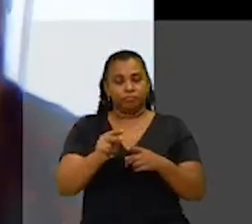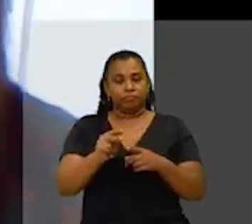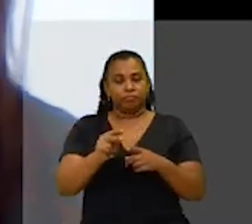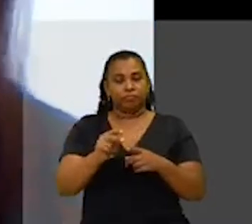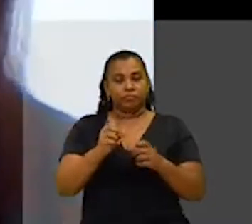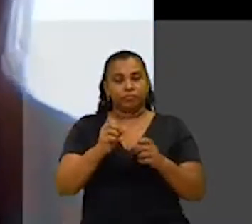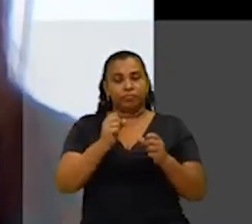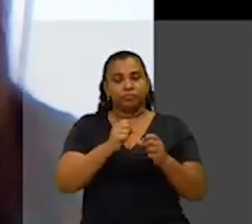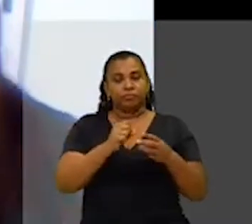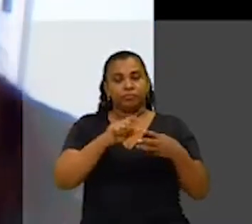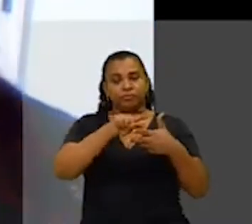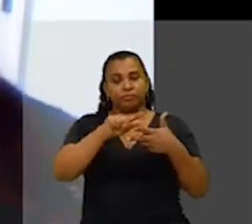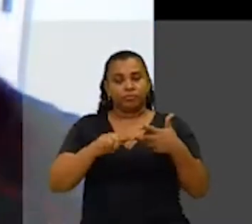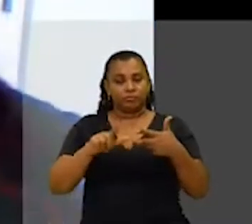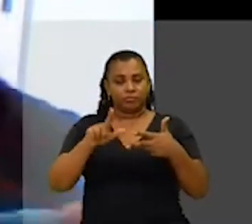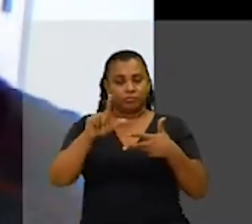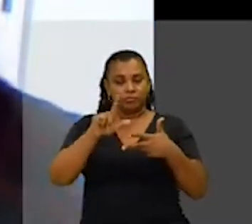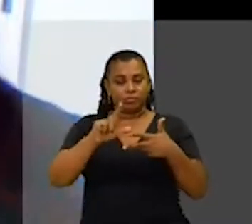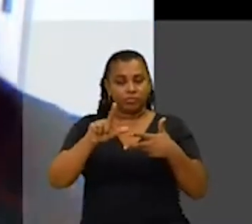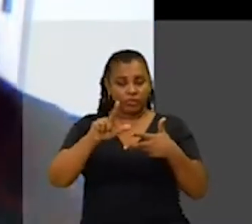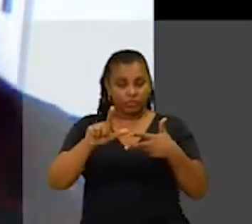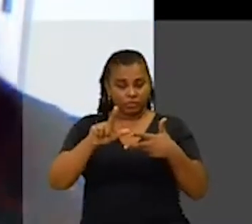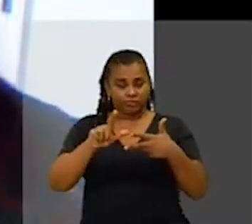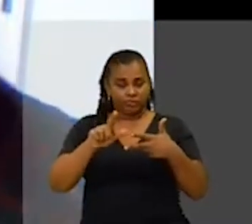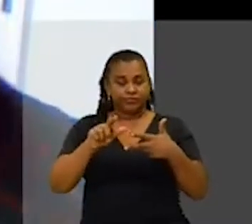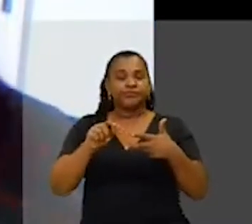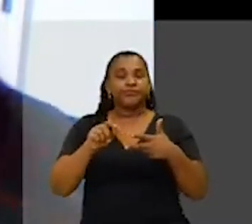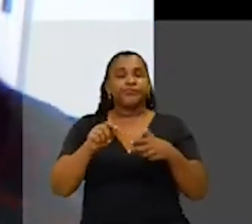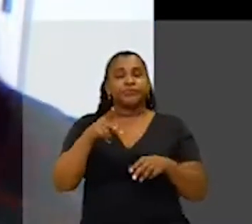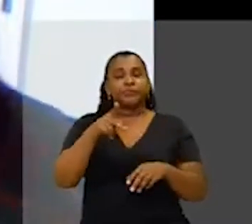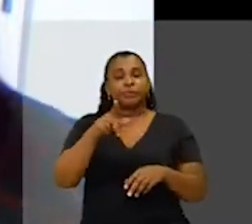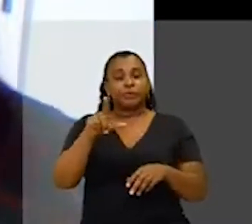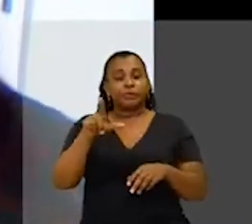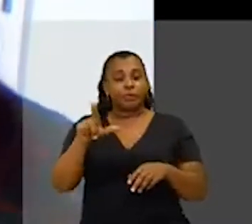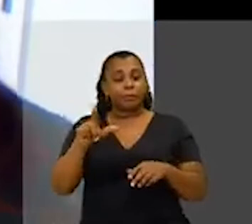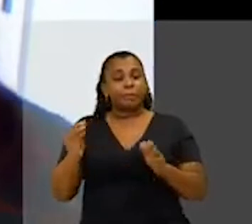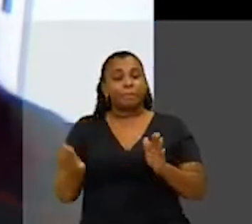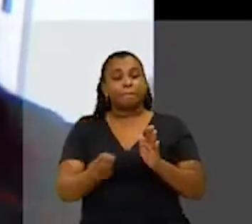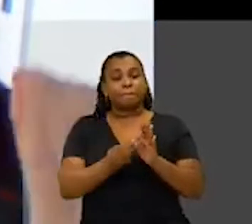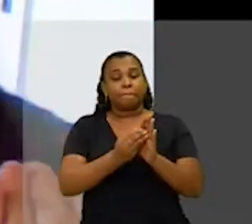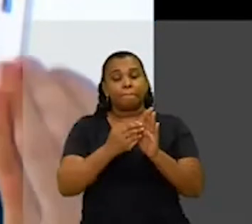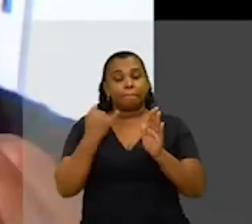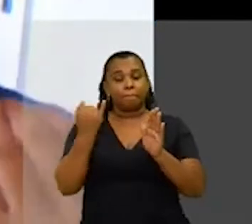Oi e o PM ele vai enfatizar a importância da criação de um estatuto interno para estabelecer